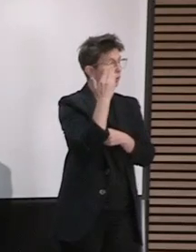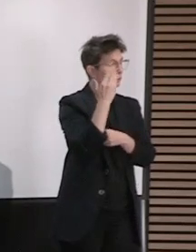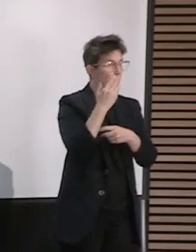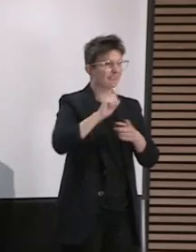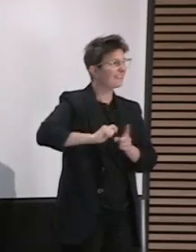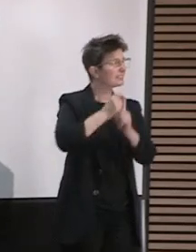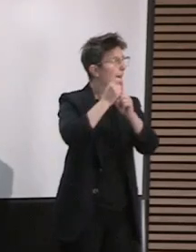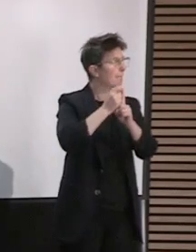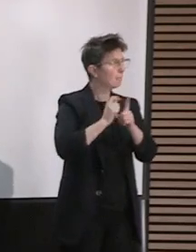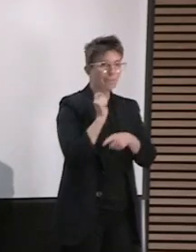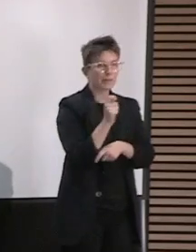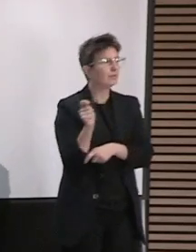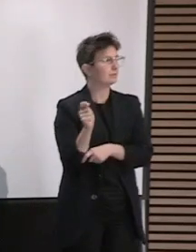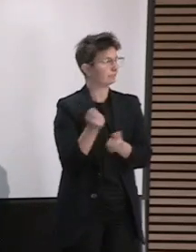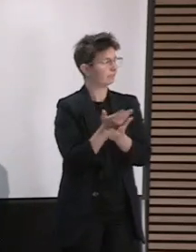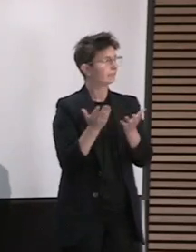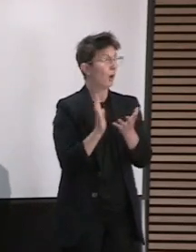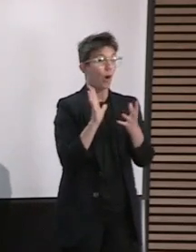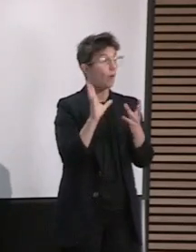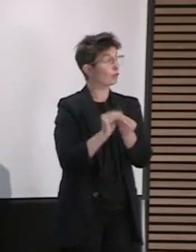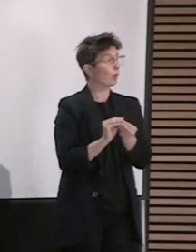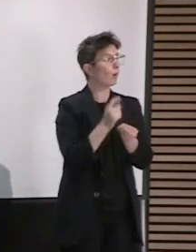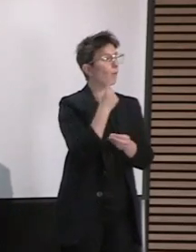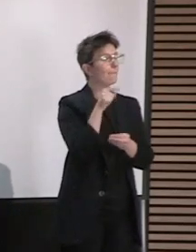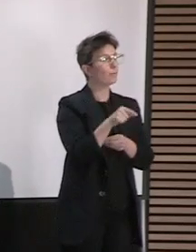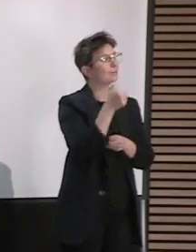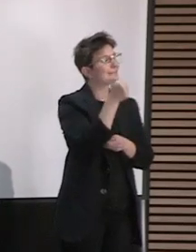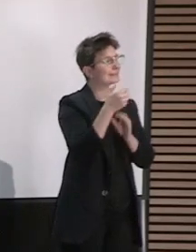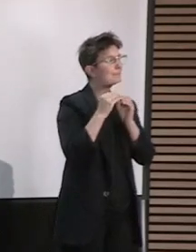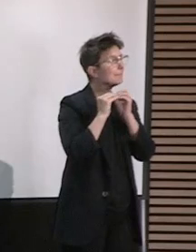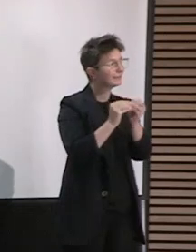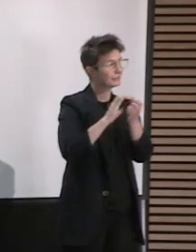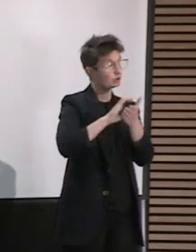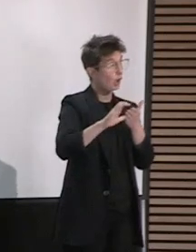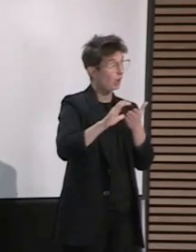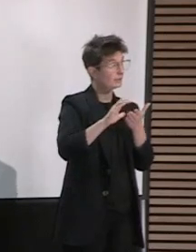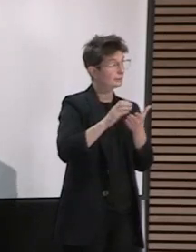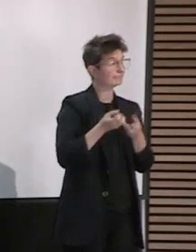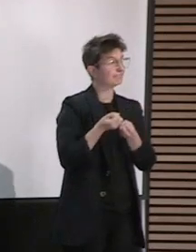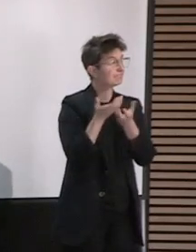kura mo te hinengaro- te whakarite, te hanga hou, te hanga ranei i nga kura. Ko enei katoa nga mahi matua a te